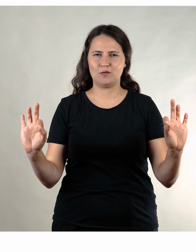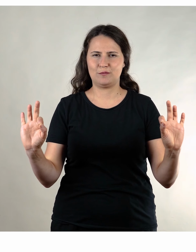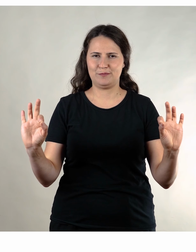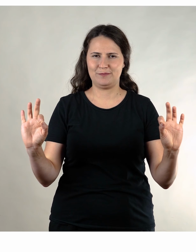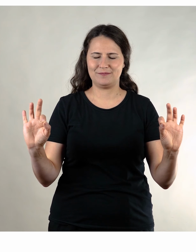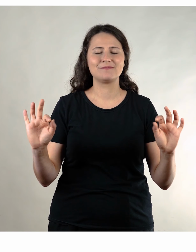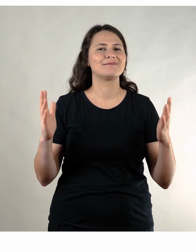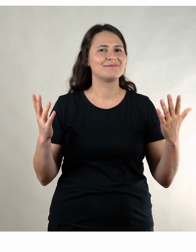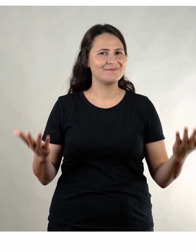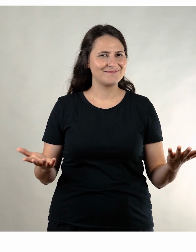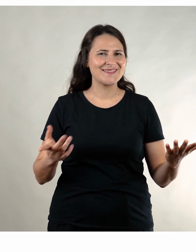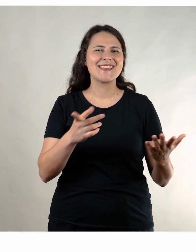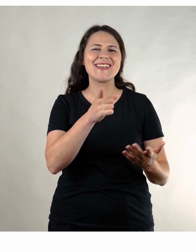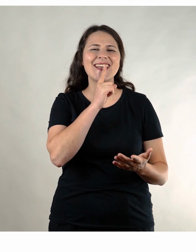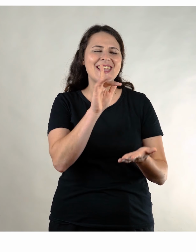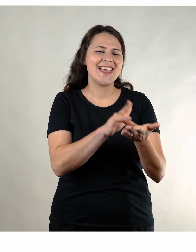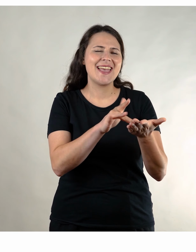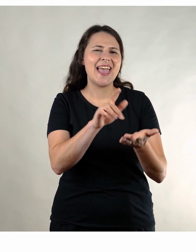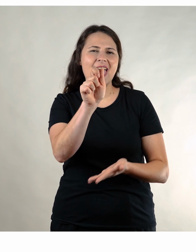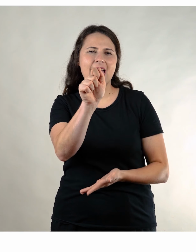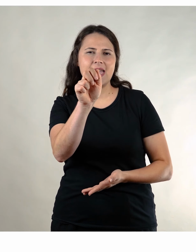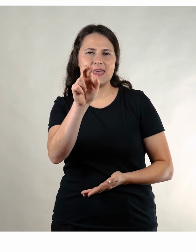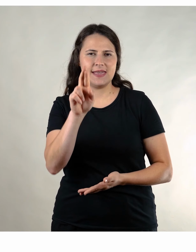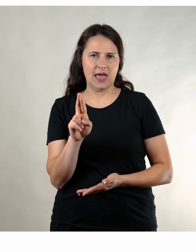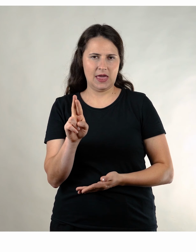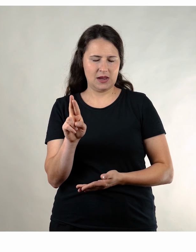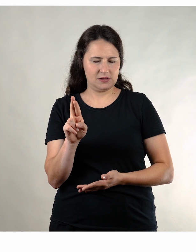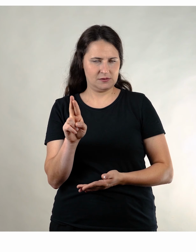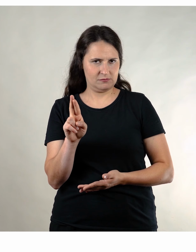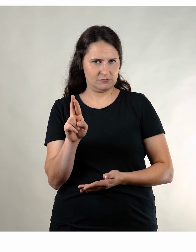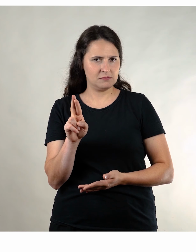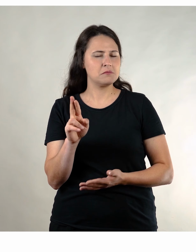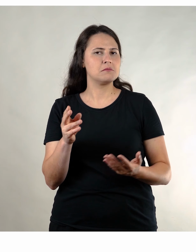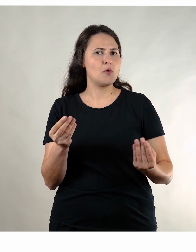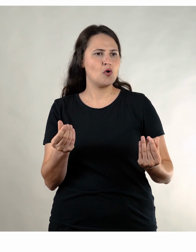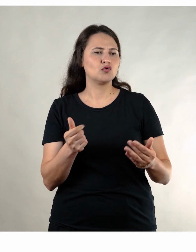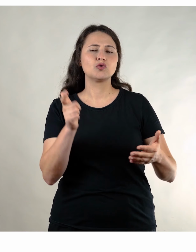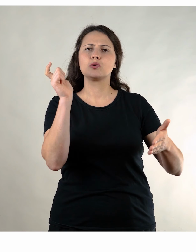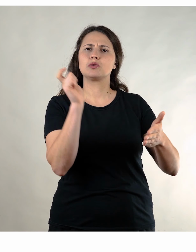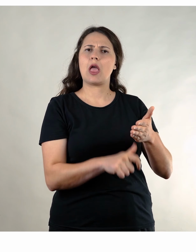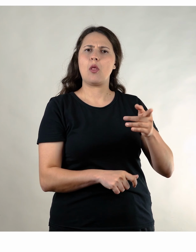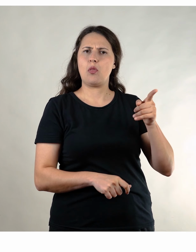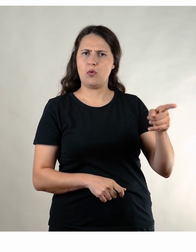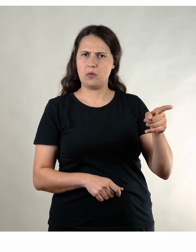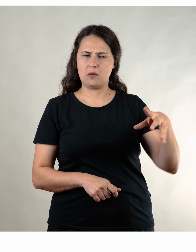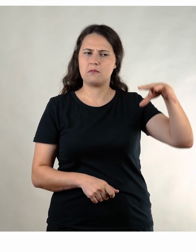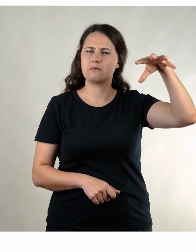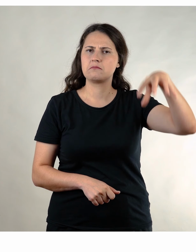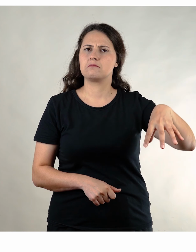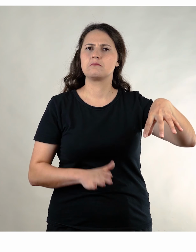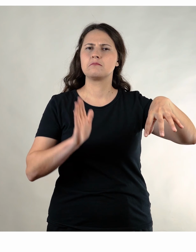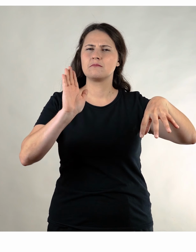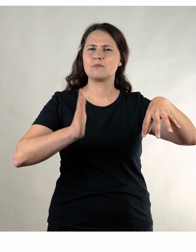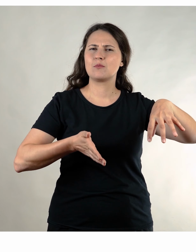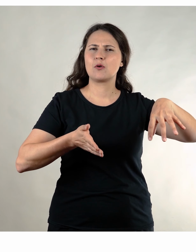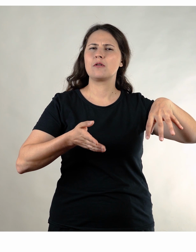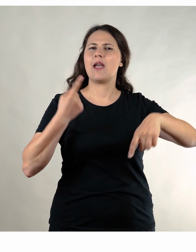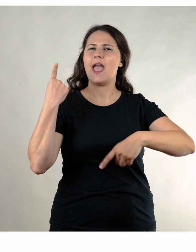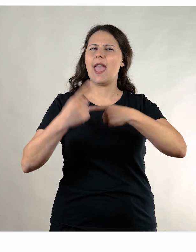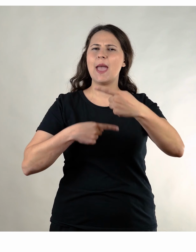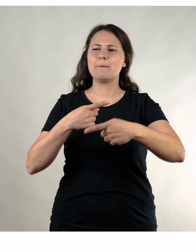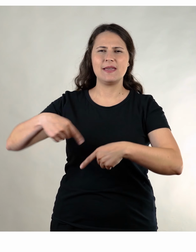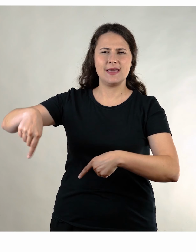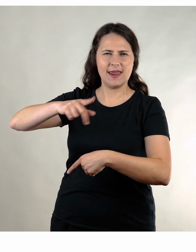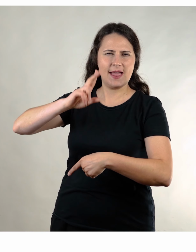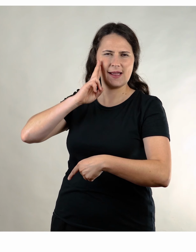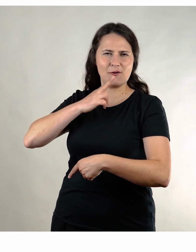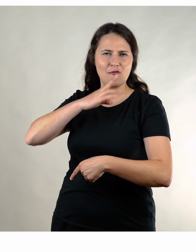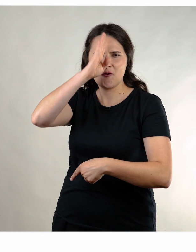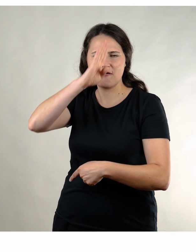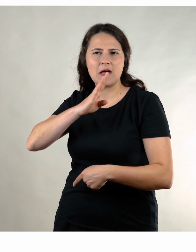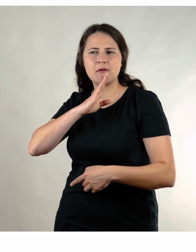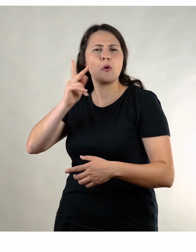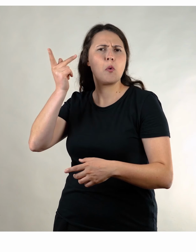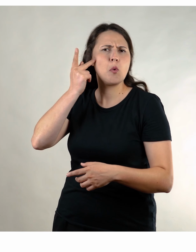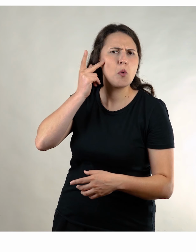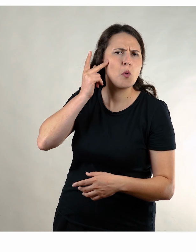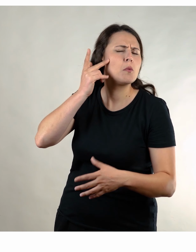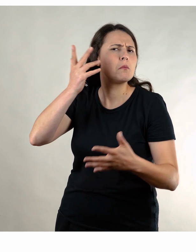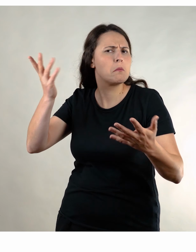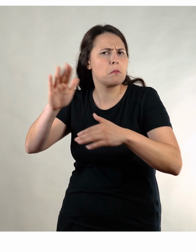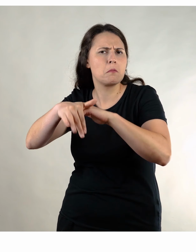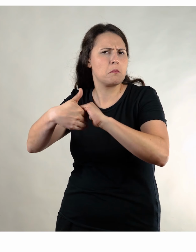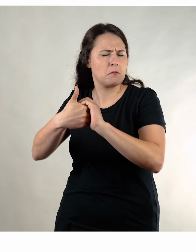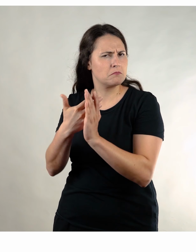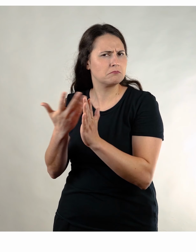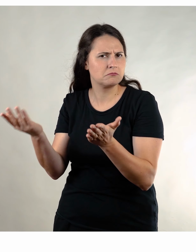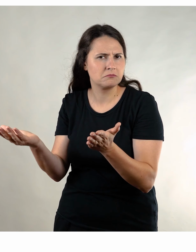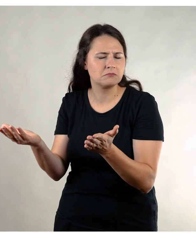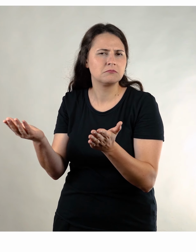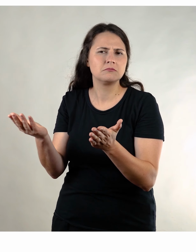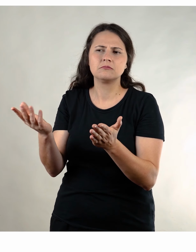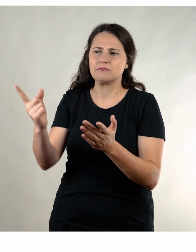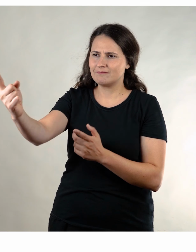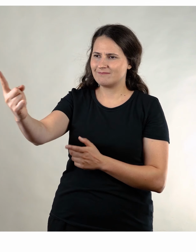Με την χρήση επαυξημένης πραγματικότητας, ένα ξενοδοχείο μπορεί να βελτιώσει την εμπειρία ενός ταξιδιώτη με προβλήματα ακοής,